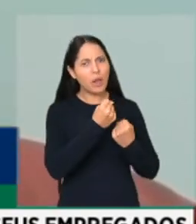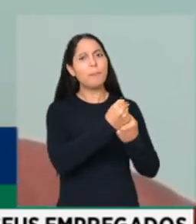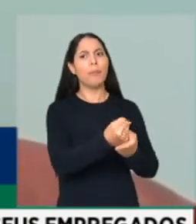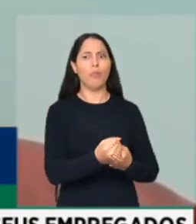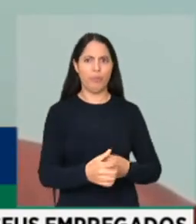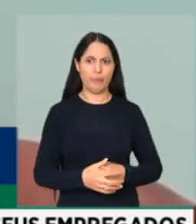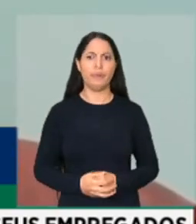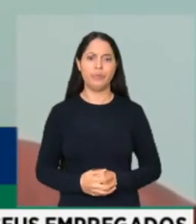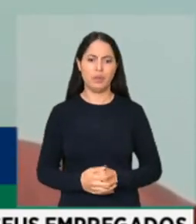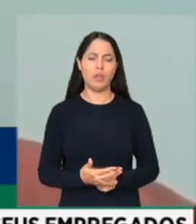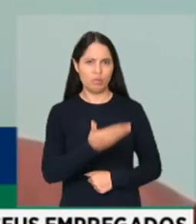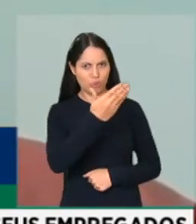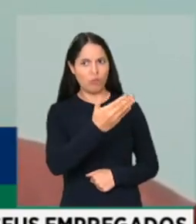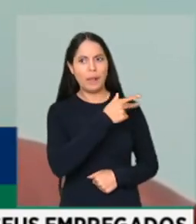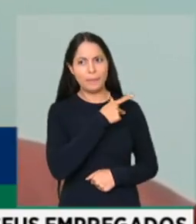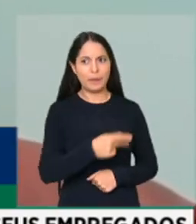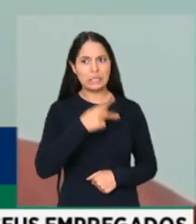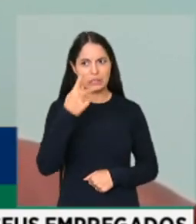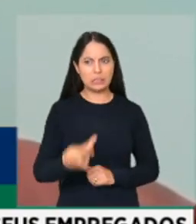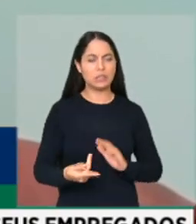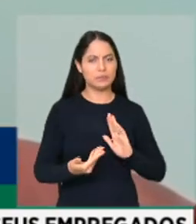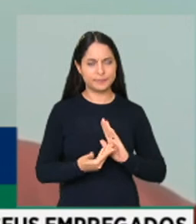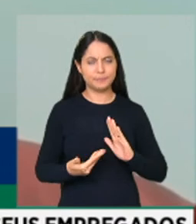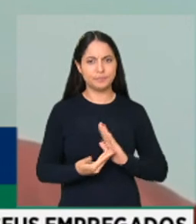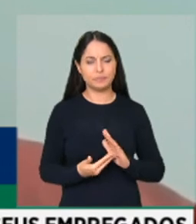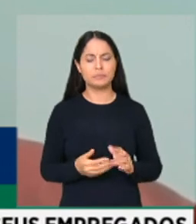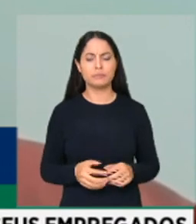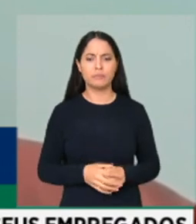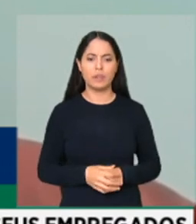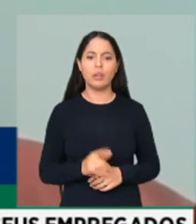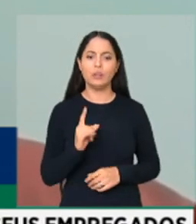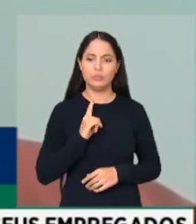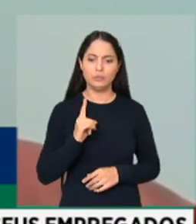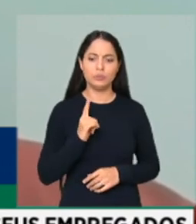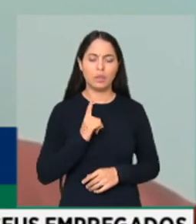NÃO, PEDIR APOIO A VOSSA EXCELÊNCIA COMO PRESIDENTE DESSA CASA E TODOS OS PARLAMENTARES PARA QUE